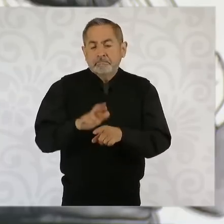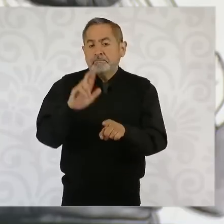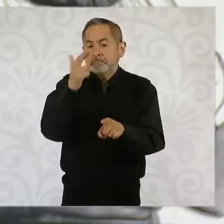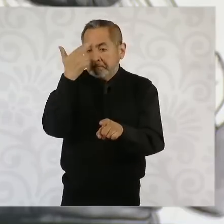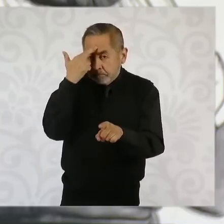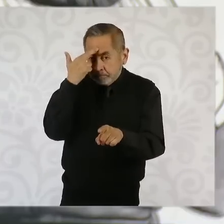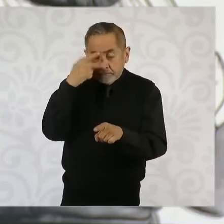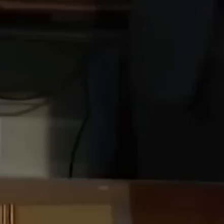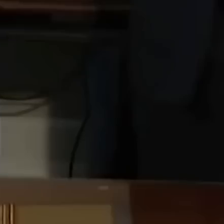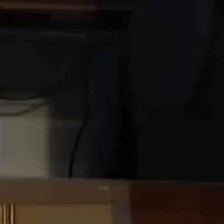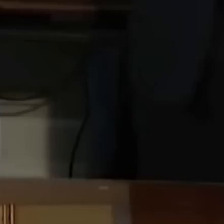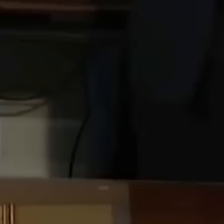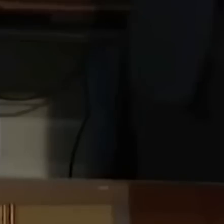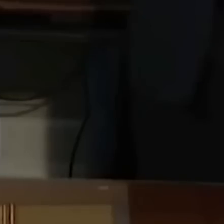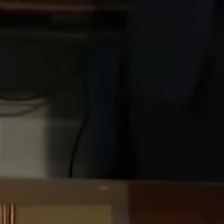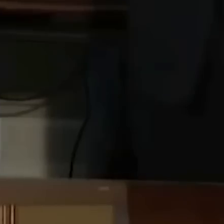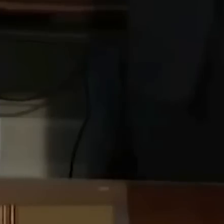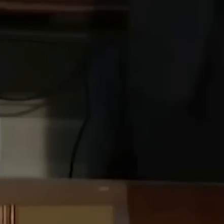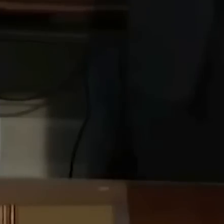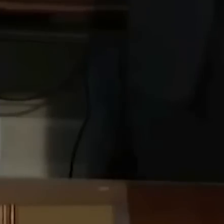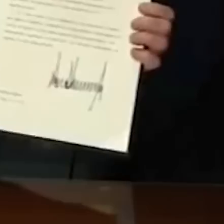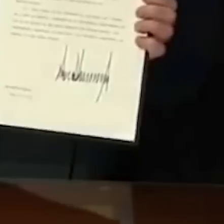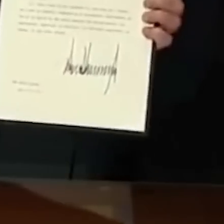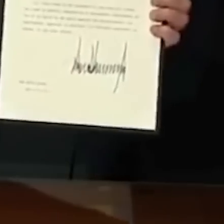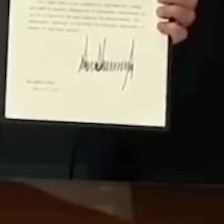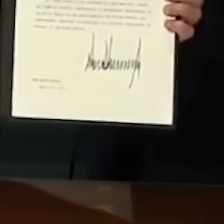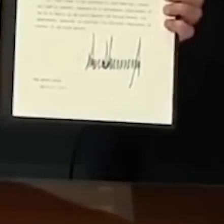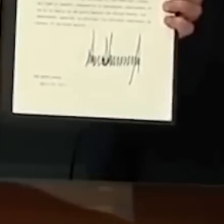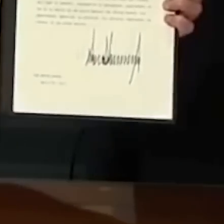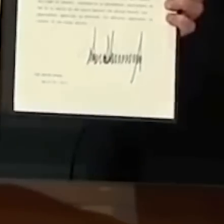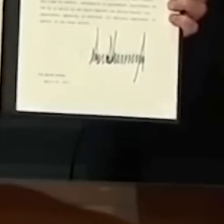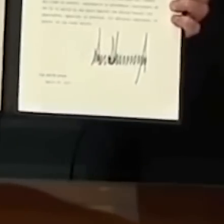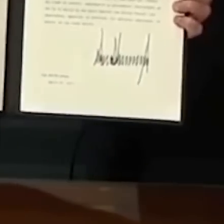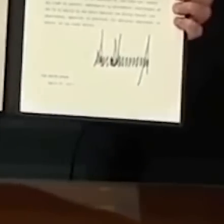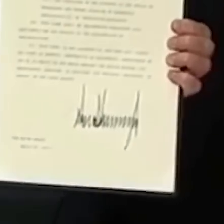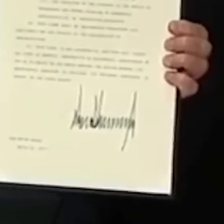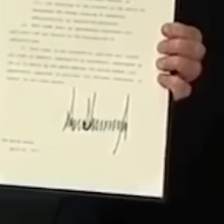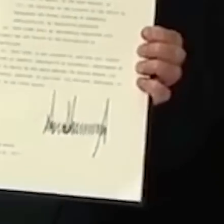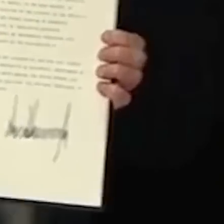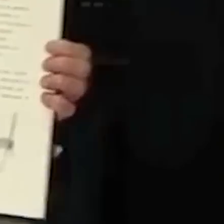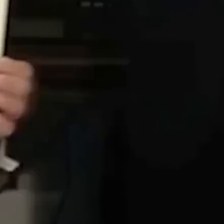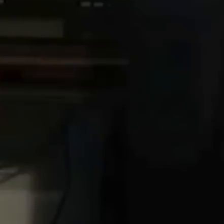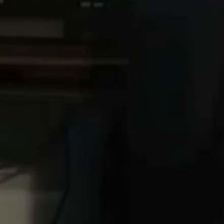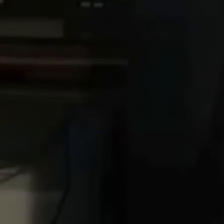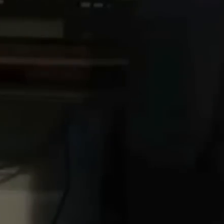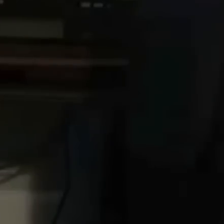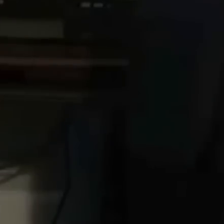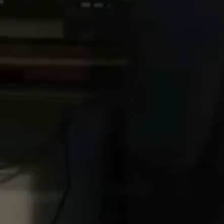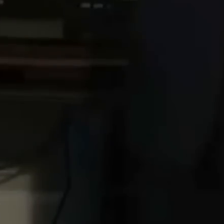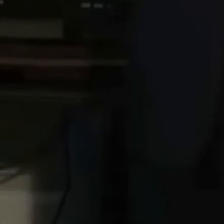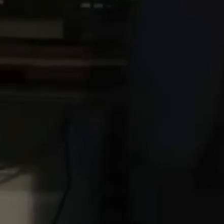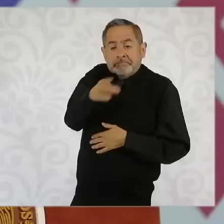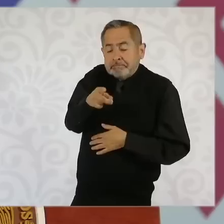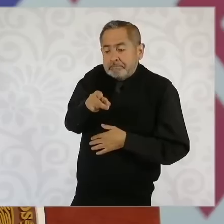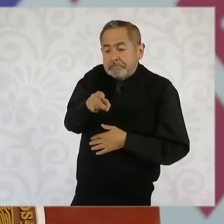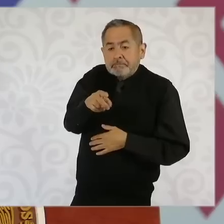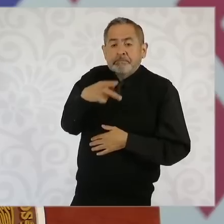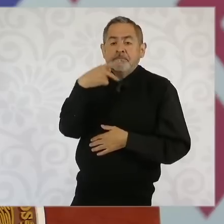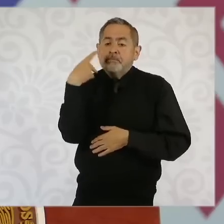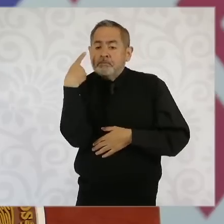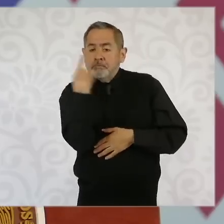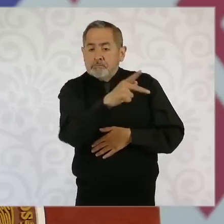Trump lo hemos dicho Aquí varias veces es sobre la plataforma continental de Estados Unidos en